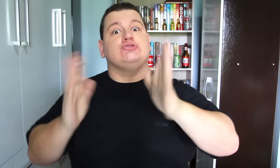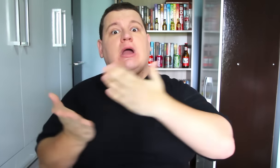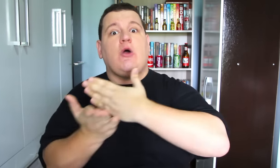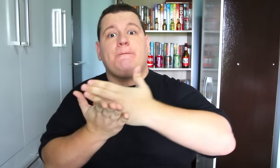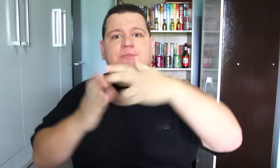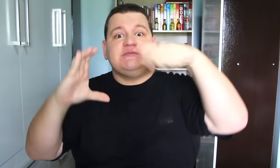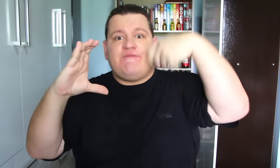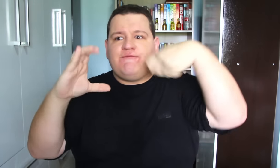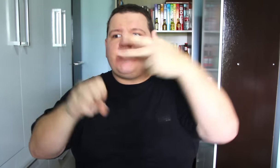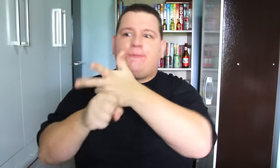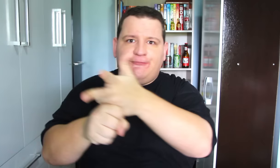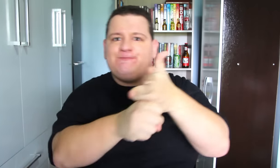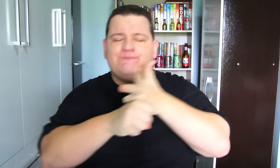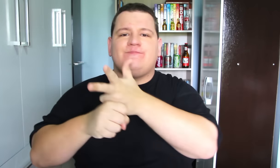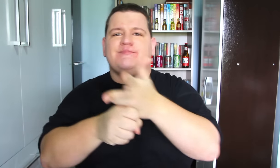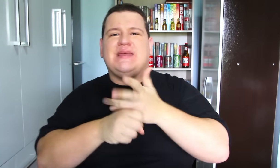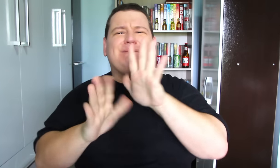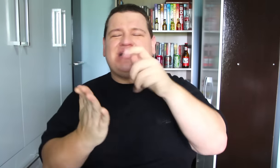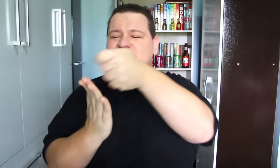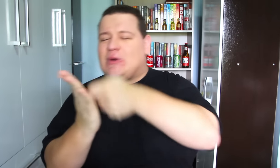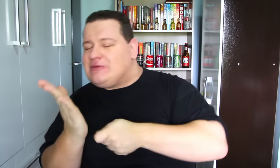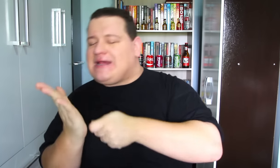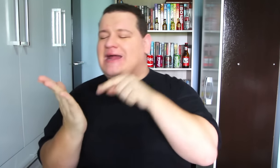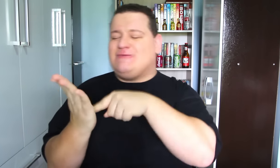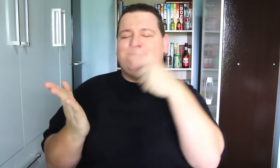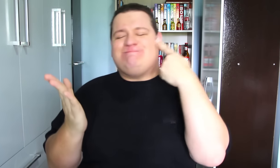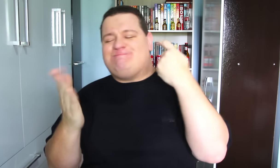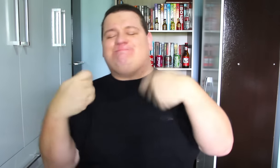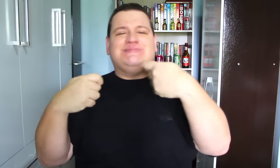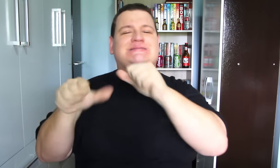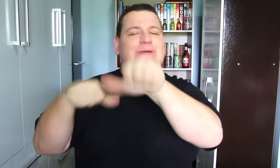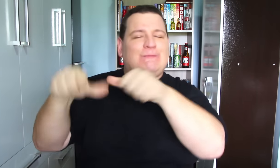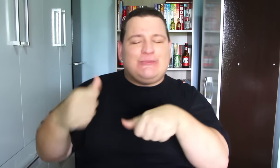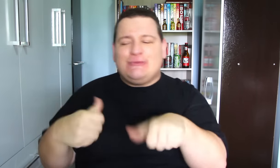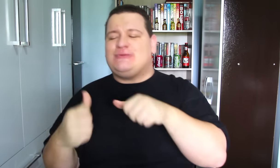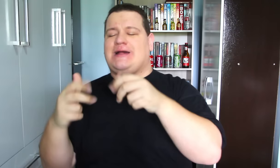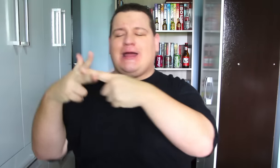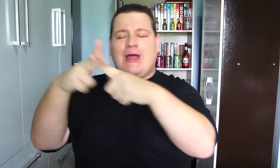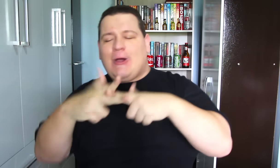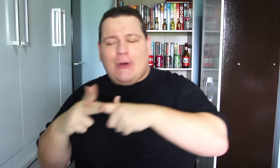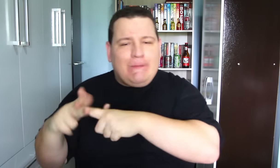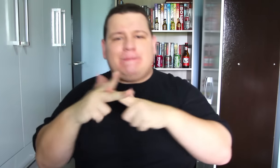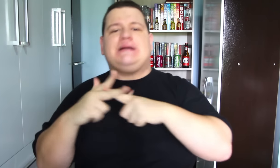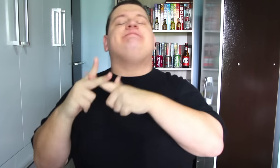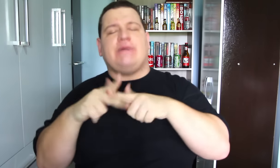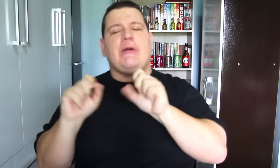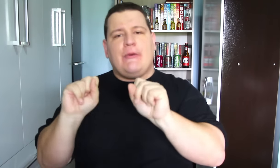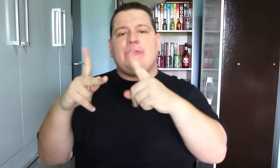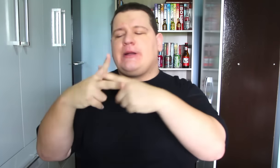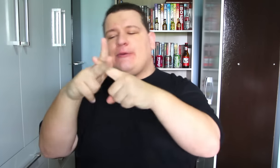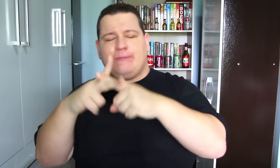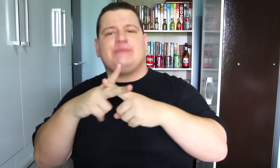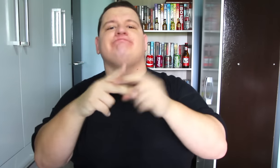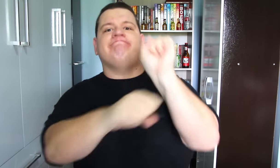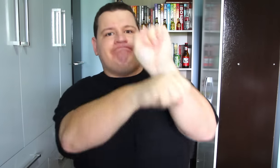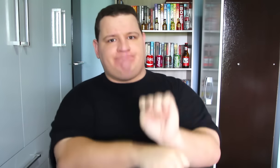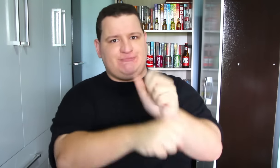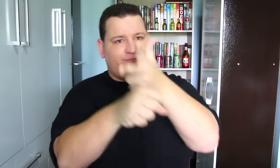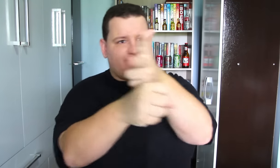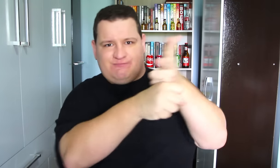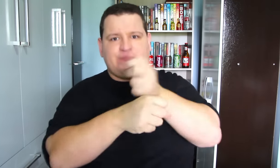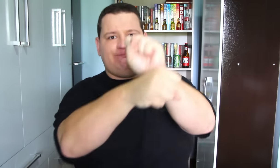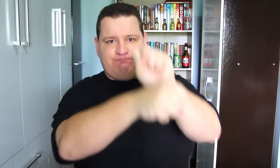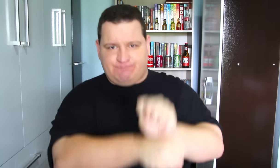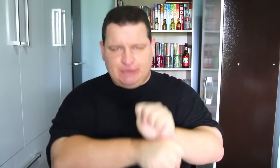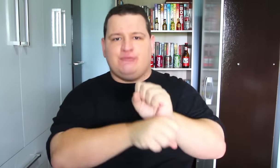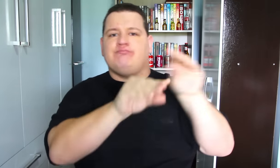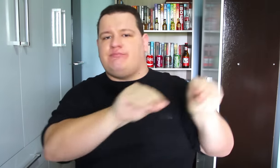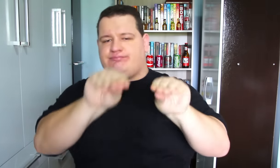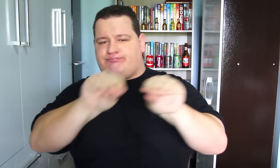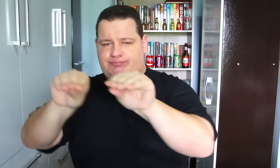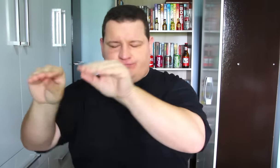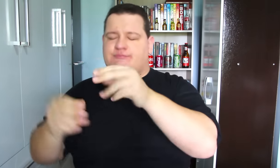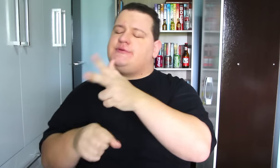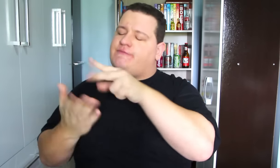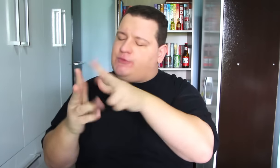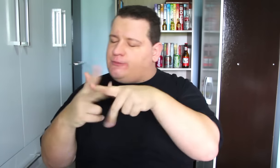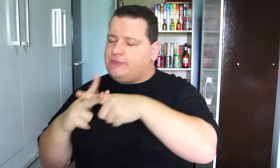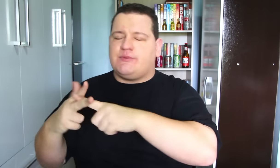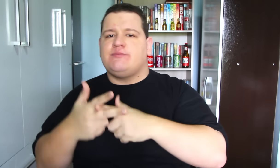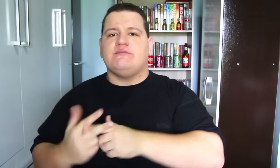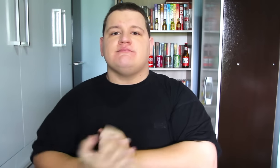Chegou a fazer filmagens, mas o roteiro precisava ter alterações e deram pausa na produção.